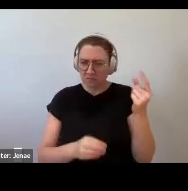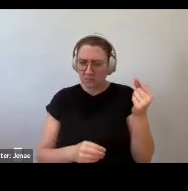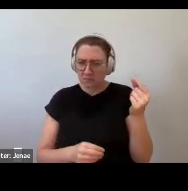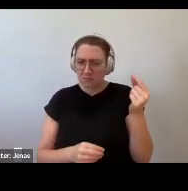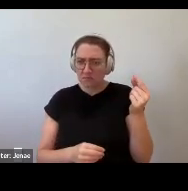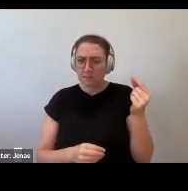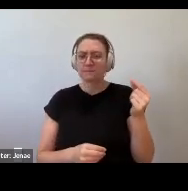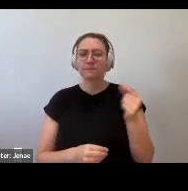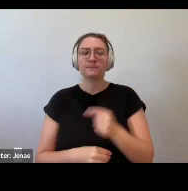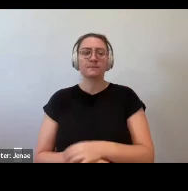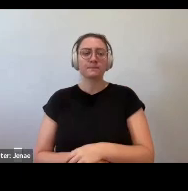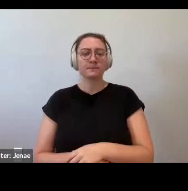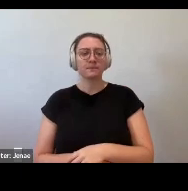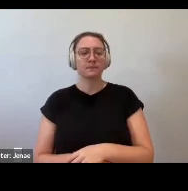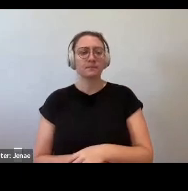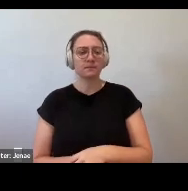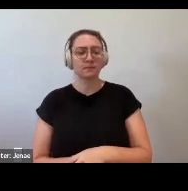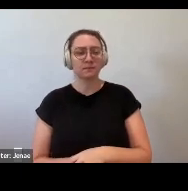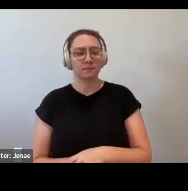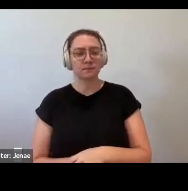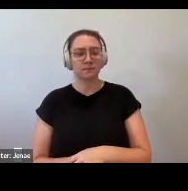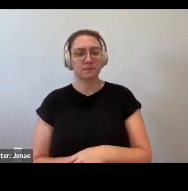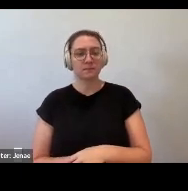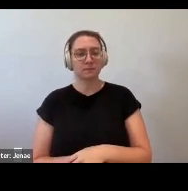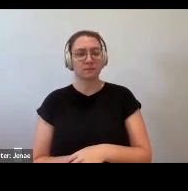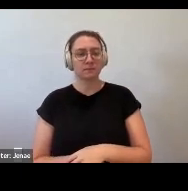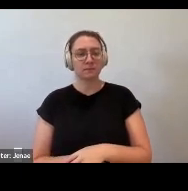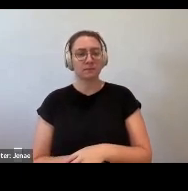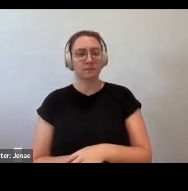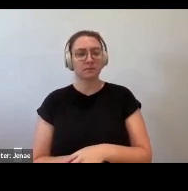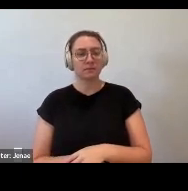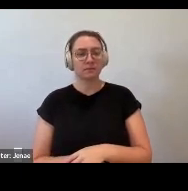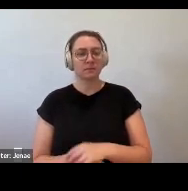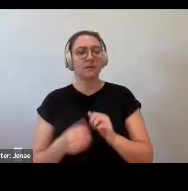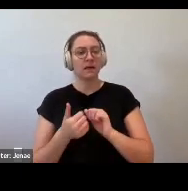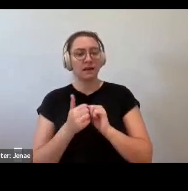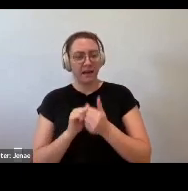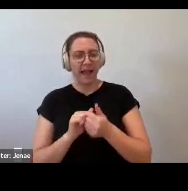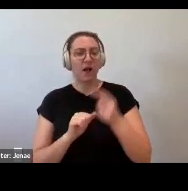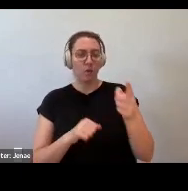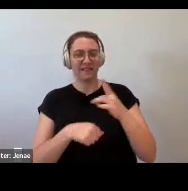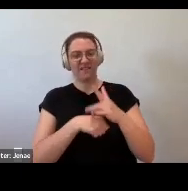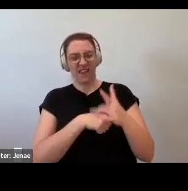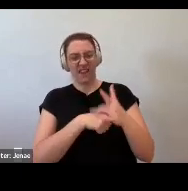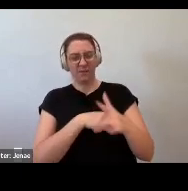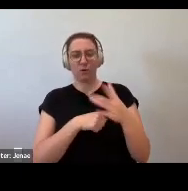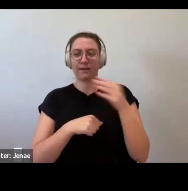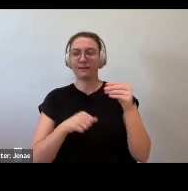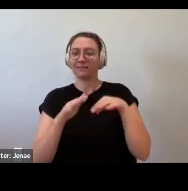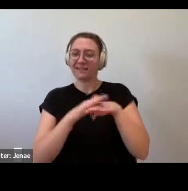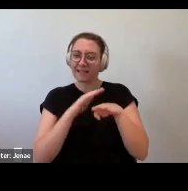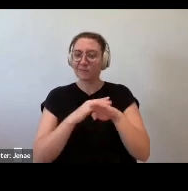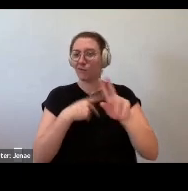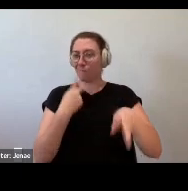pasan por un proceso para estar disponibles en formatos accesibles. Ampliaremos el conocimiento de